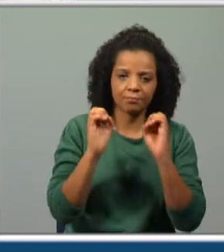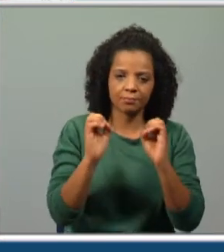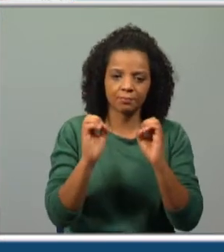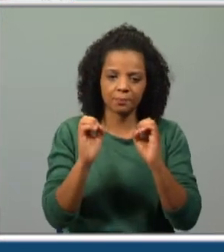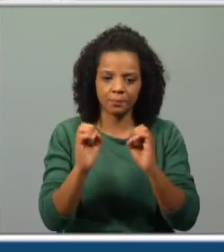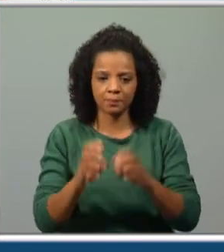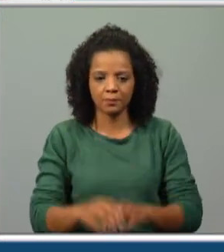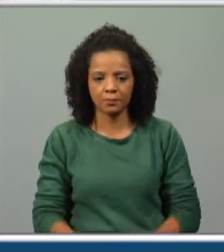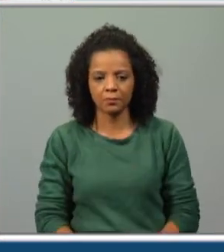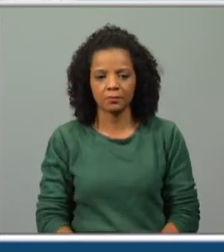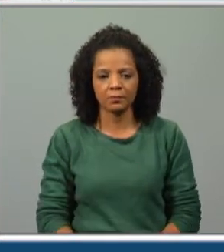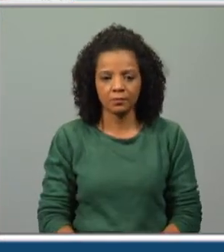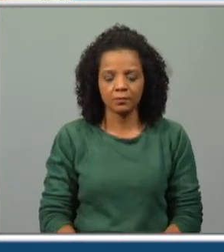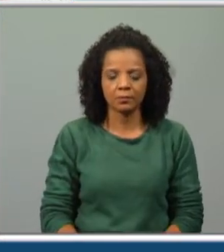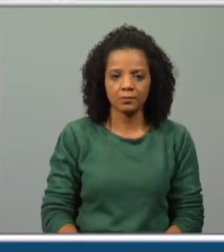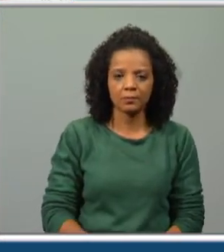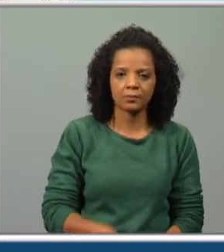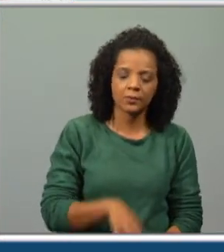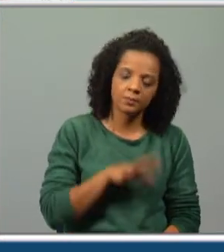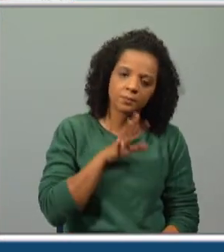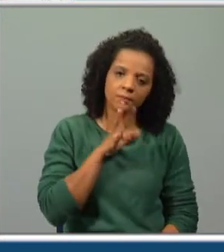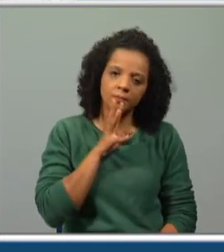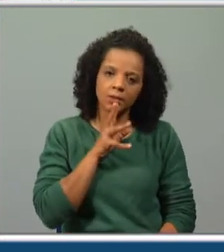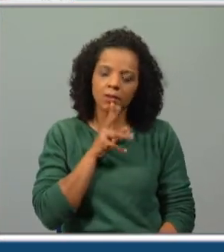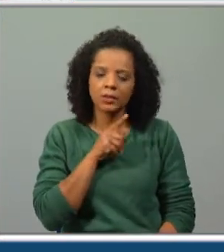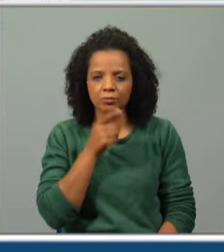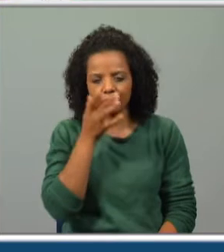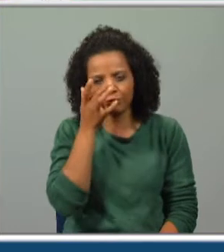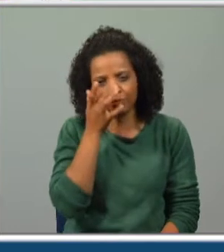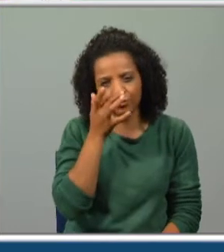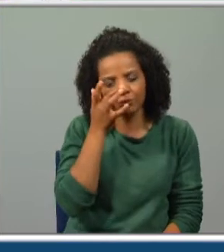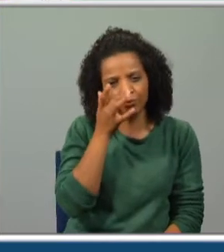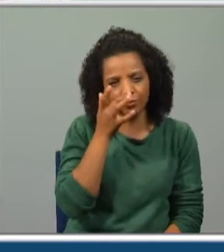[Música] mãe negra [歌曲]黑人媽媽